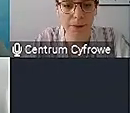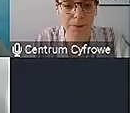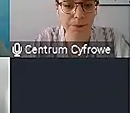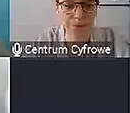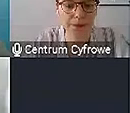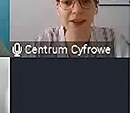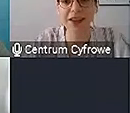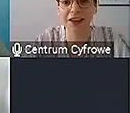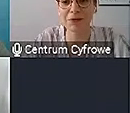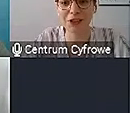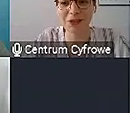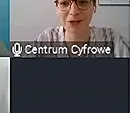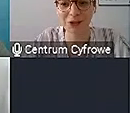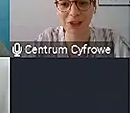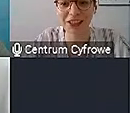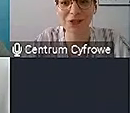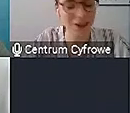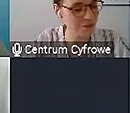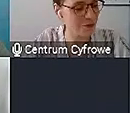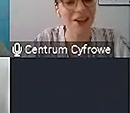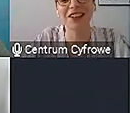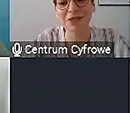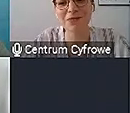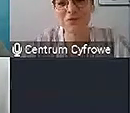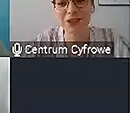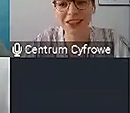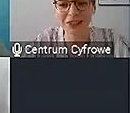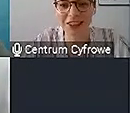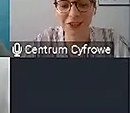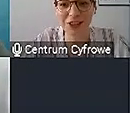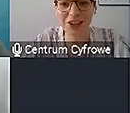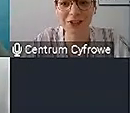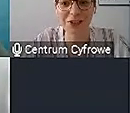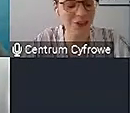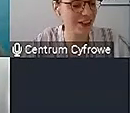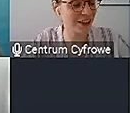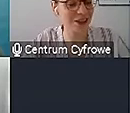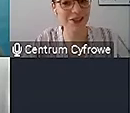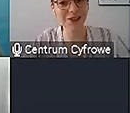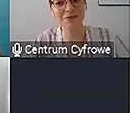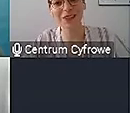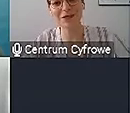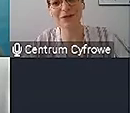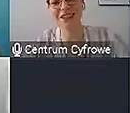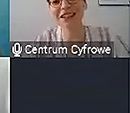Może żeby nie przedłużać tego wstępu, chciałabym przedstawić naszego dzisiejszego gościa i prezentera.